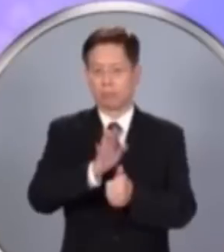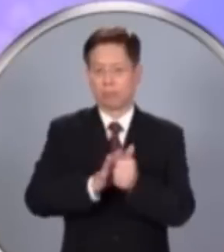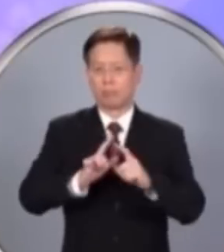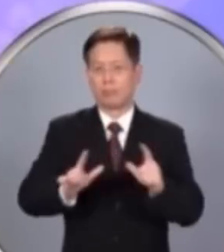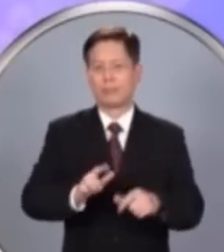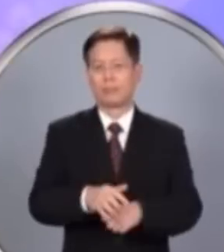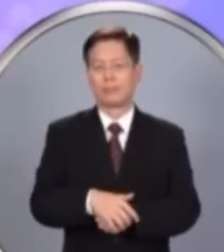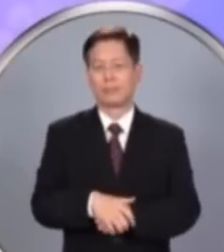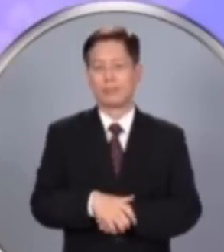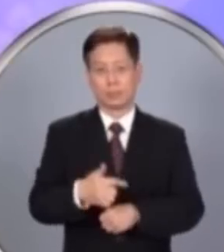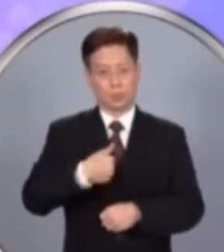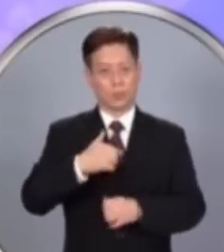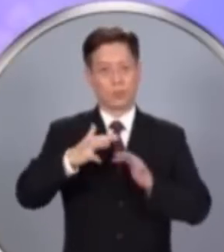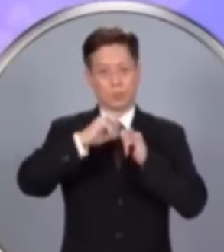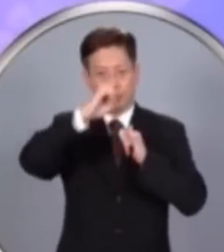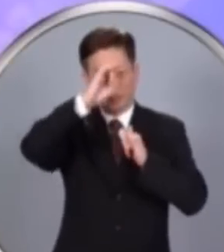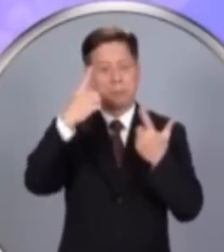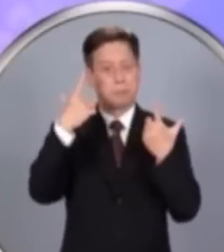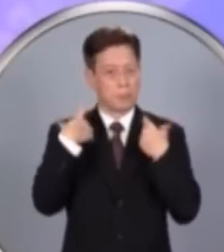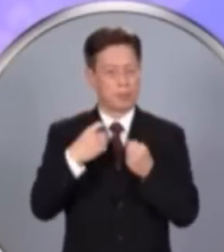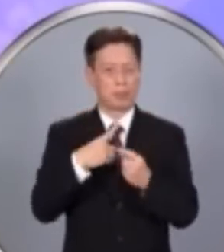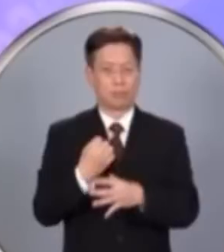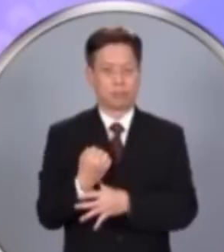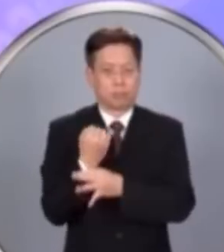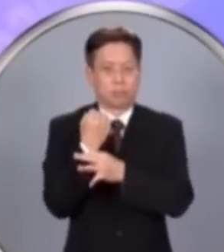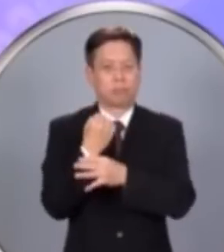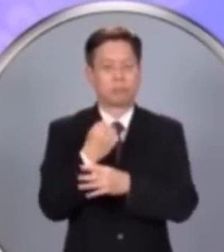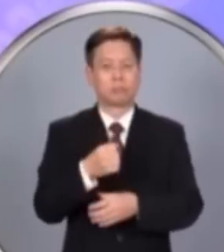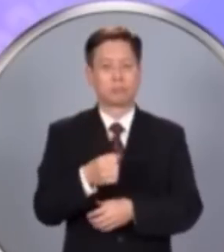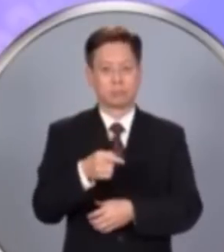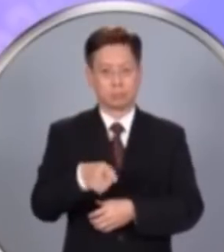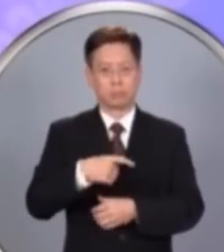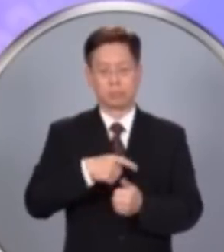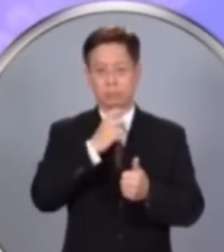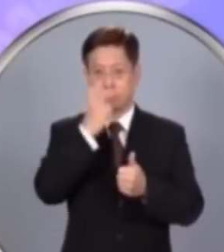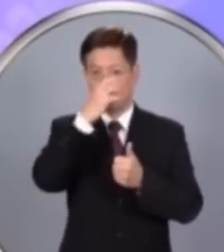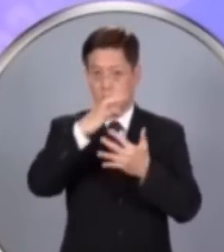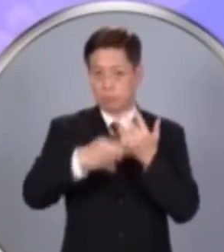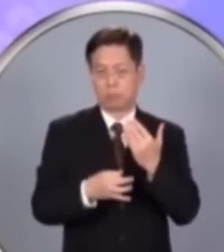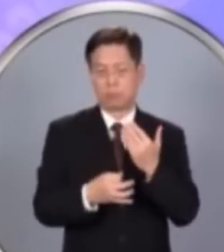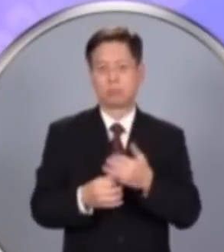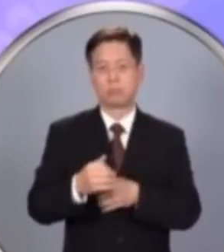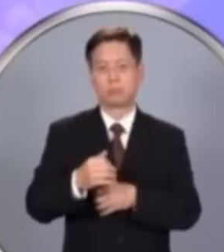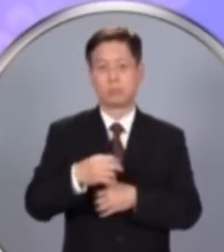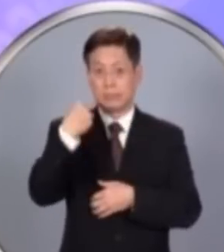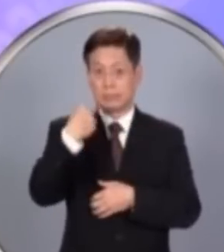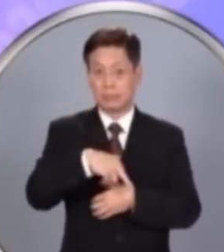國民黨的立場一直支持 我們這個監督條例 而兩岸協議監督條例